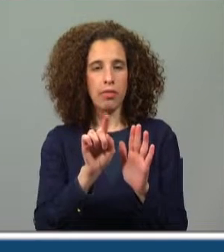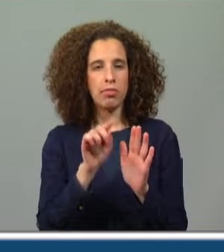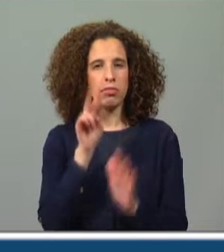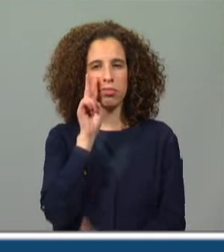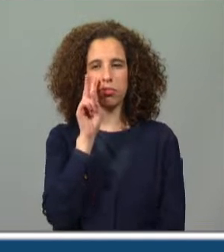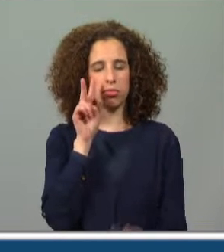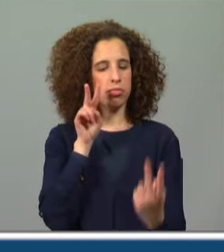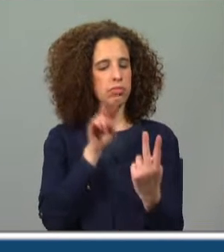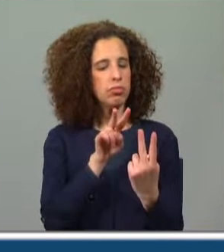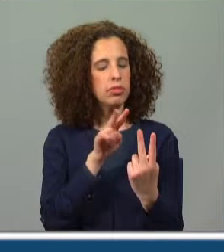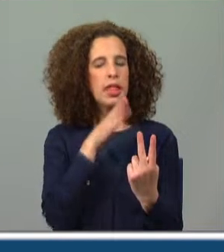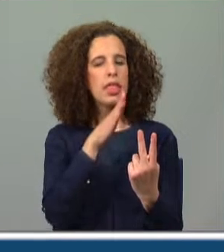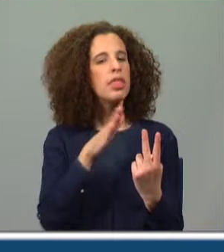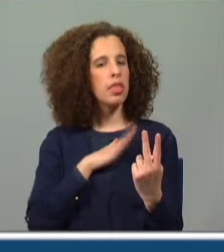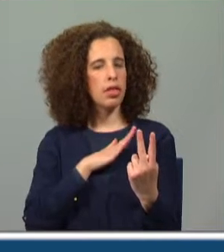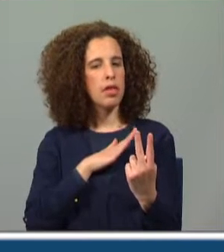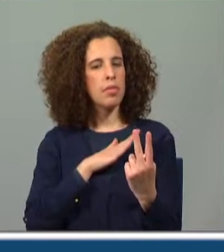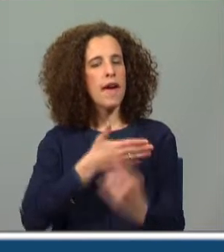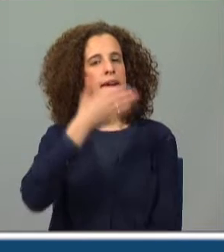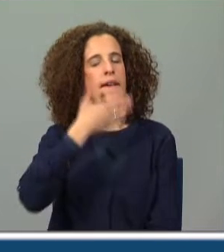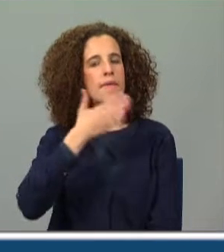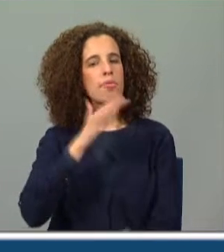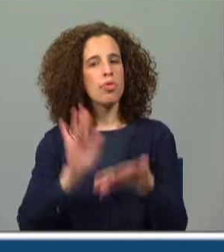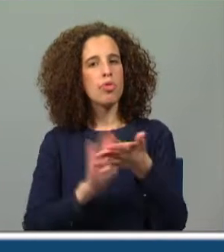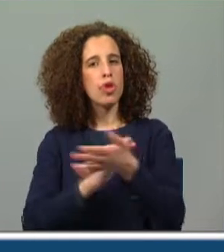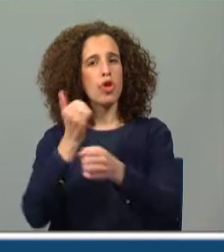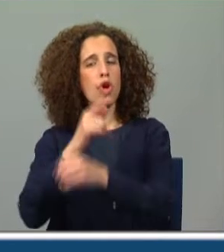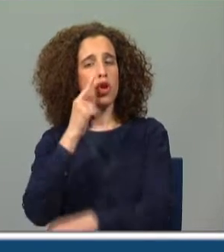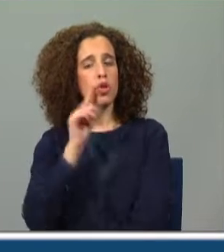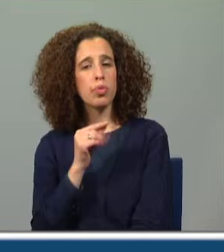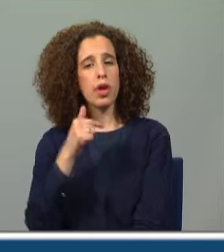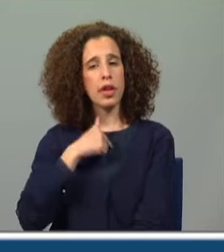meus olhos disse-me que havia emprestado o livro A outra menina E que eu voltasse 我的眼睛告訴我他們藉了書另一個女孩，我會回來